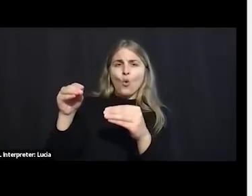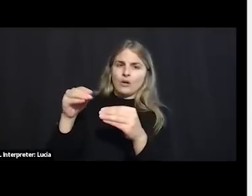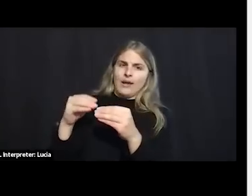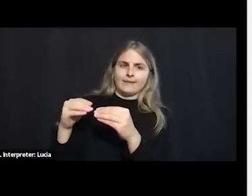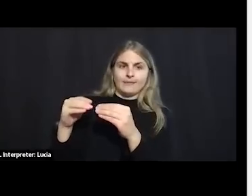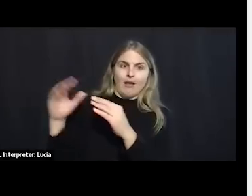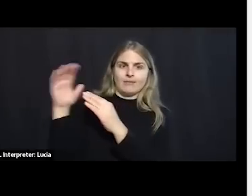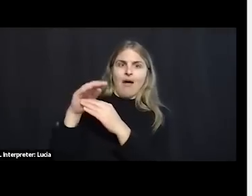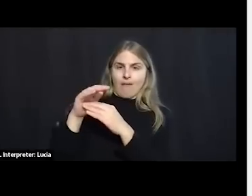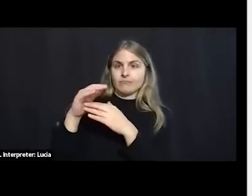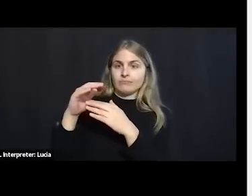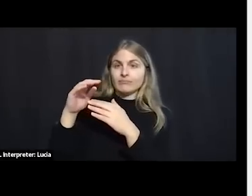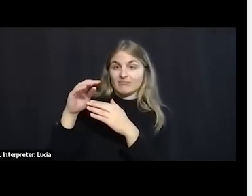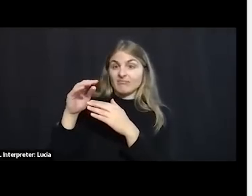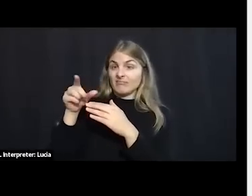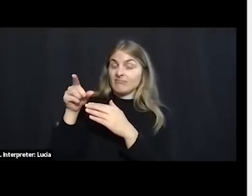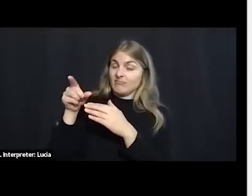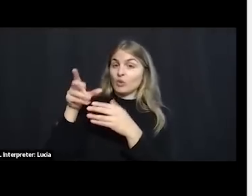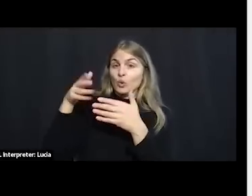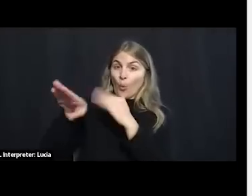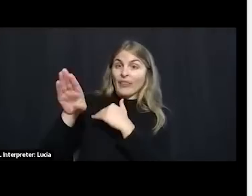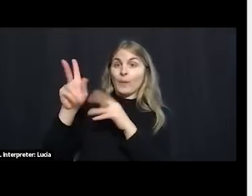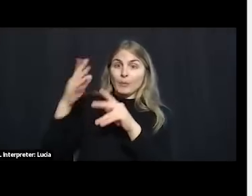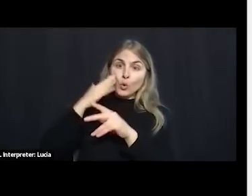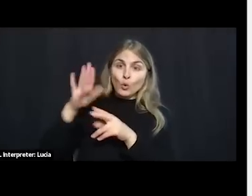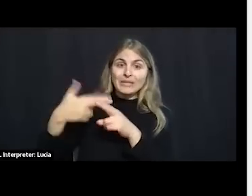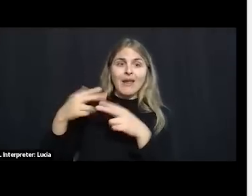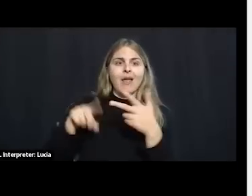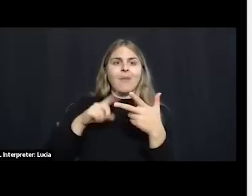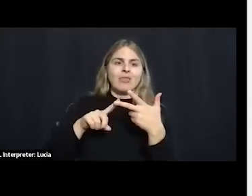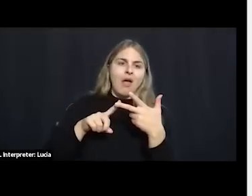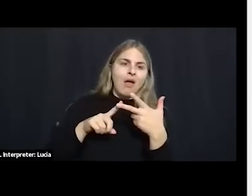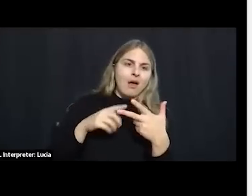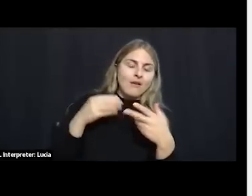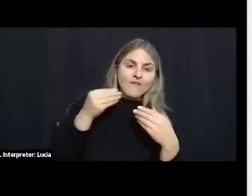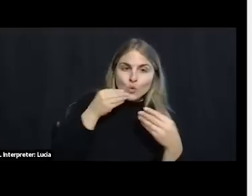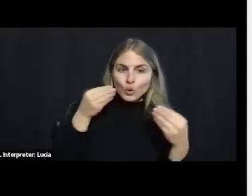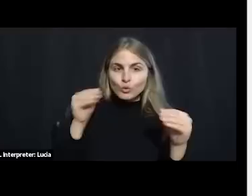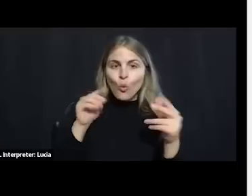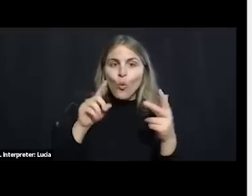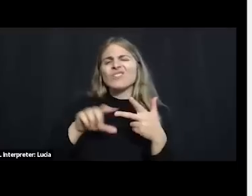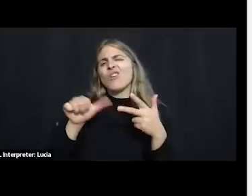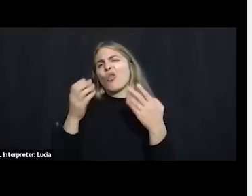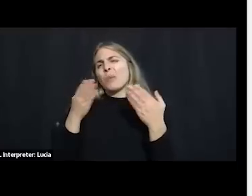seguida por tiendas de comestibles, y por otros lugares públicos como bibliotecas, iglesias, gimnasios, parques y una universidad comunitaria,